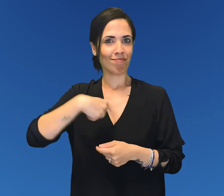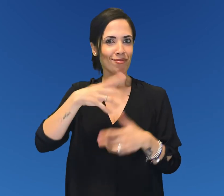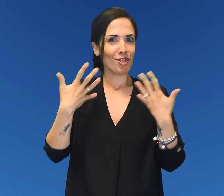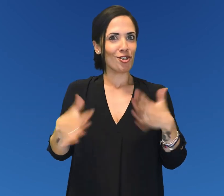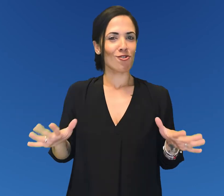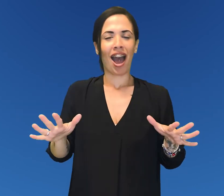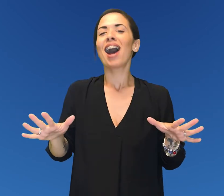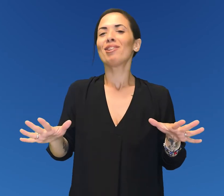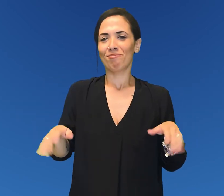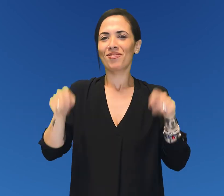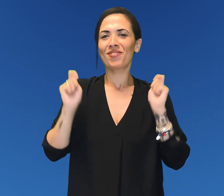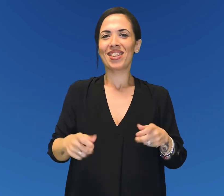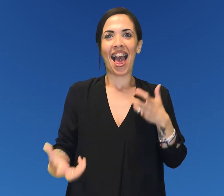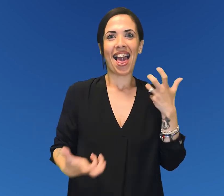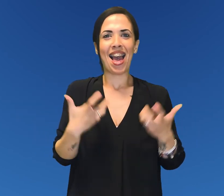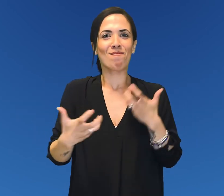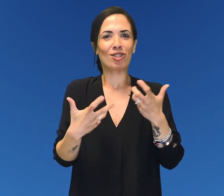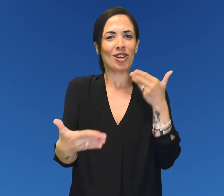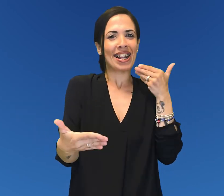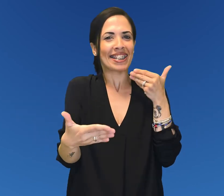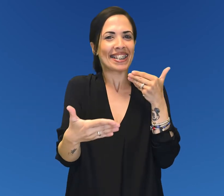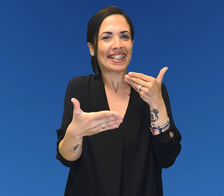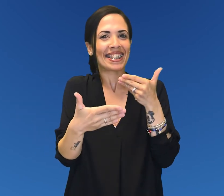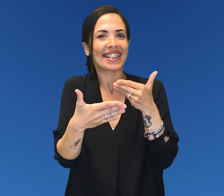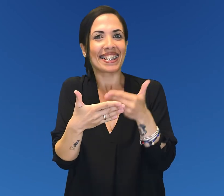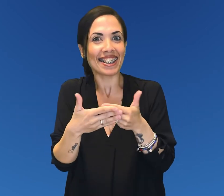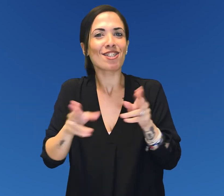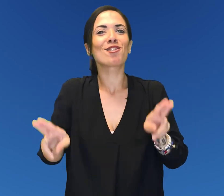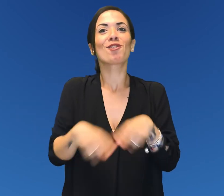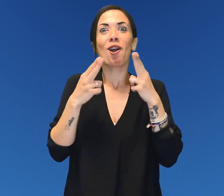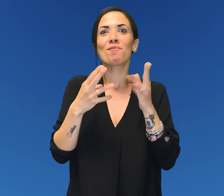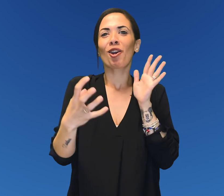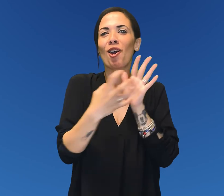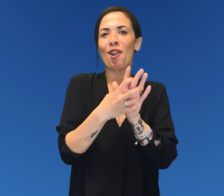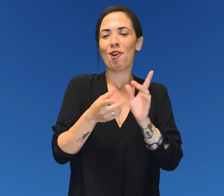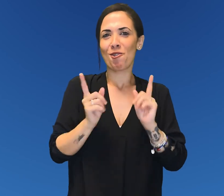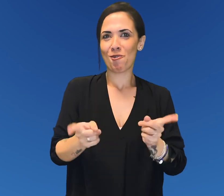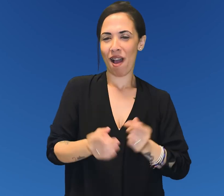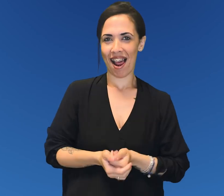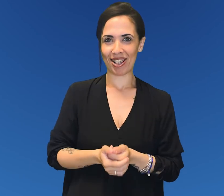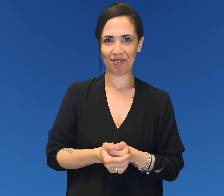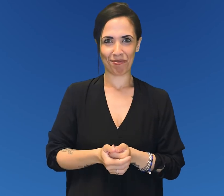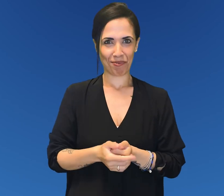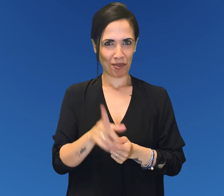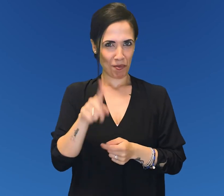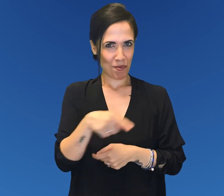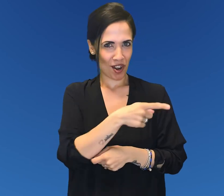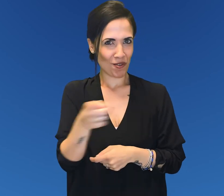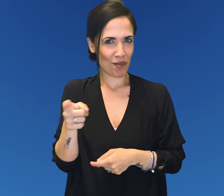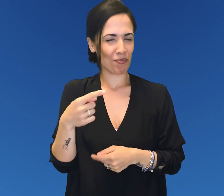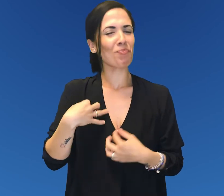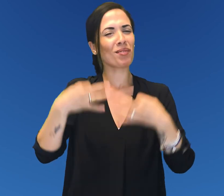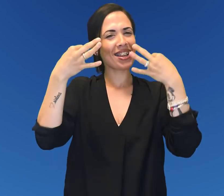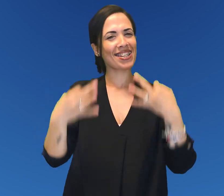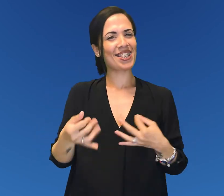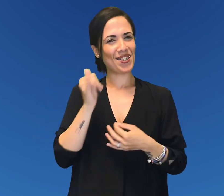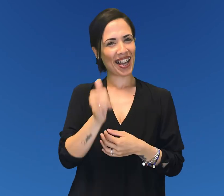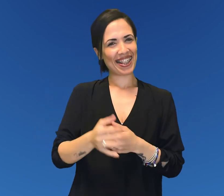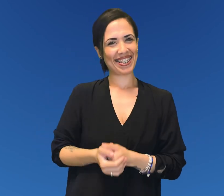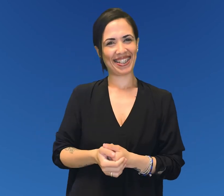Non vediamo l’ora di conoscere il nuovo logo e siamo sicuri anche voi!